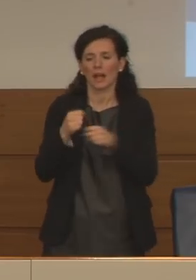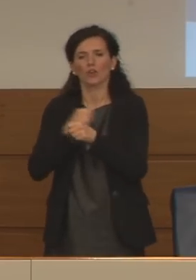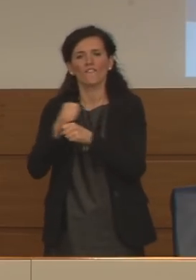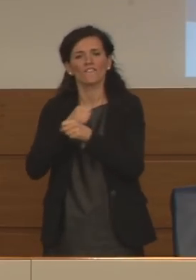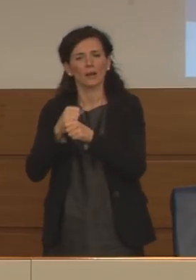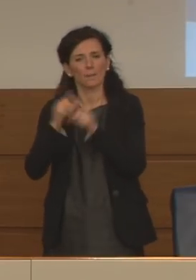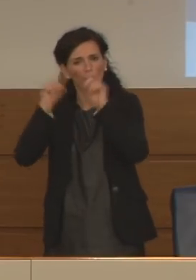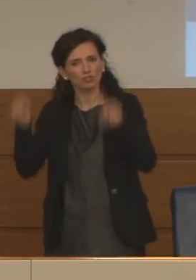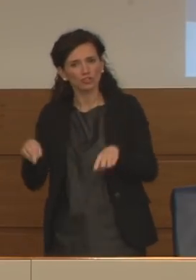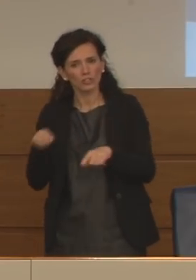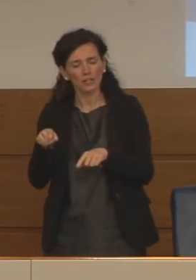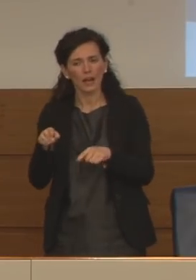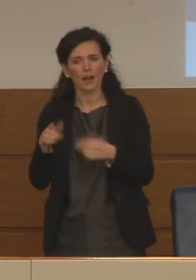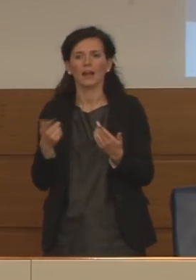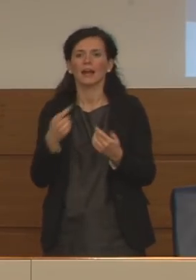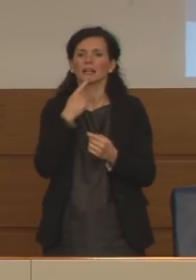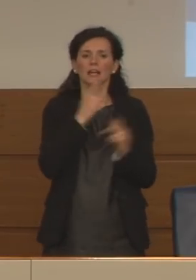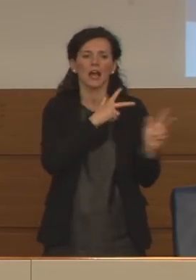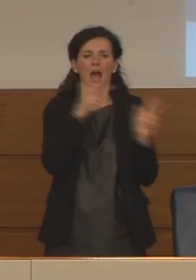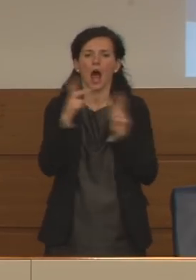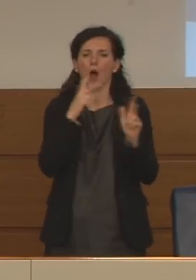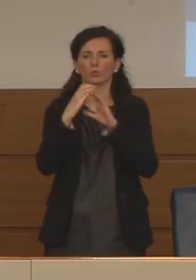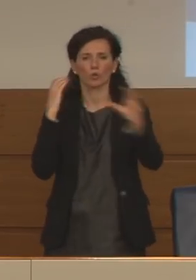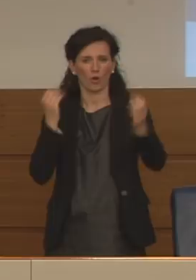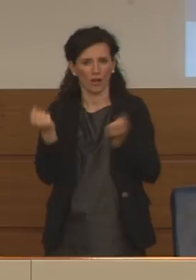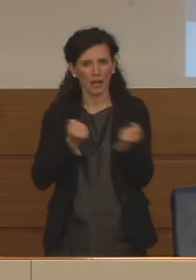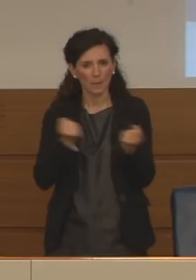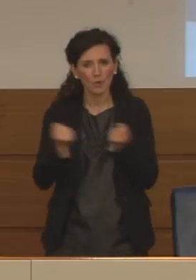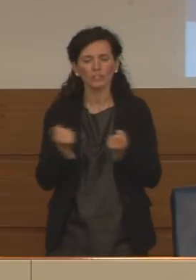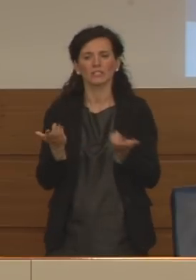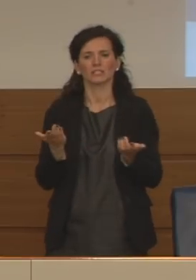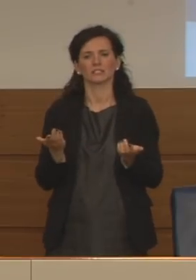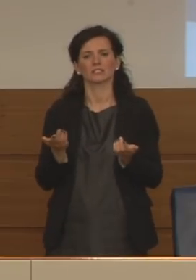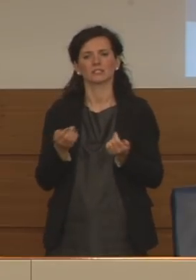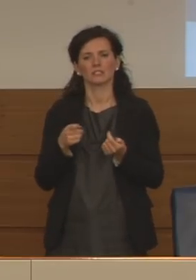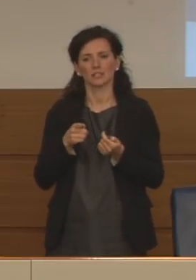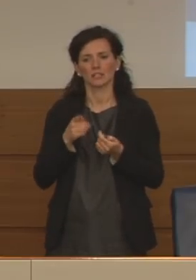dagli autotrasportatori e i camionisti passando per la filiera agroalimentare,